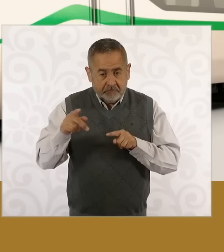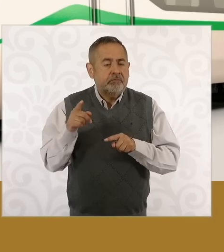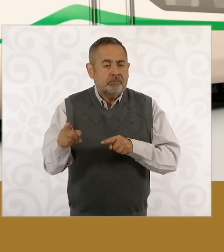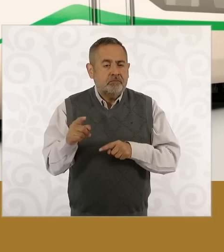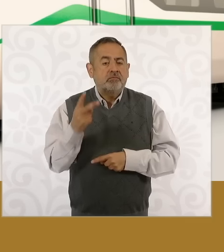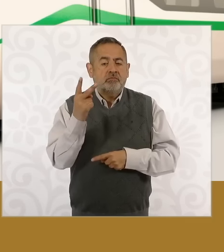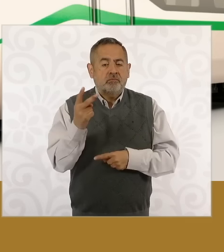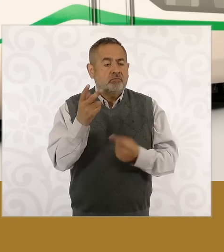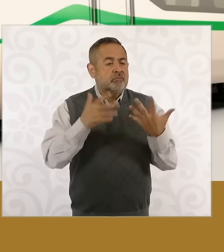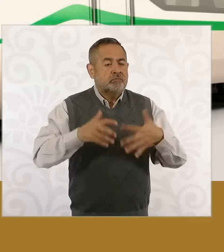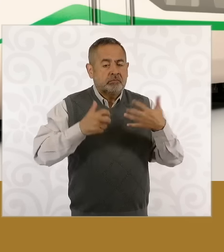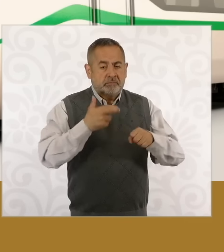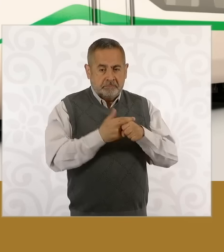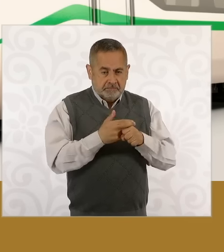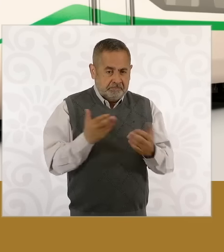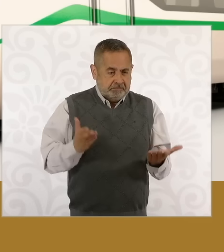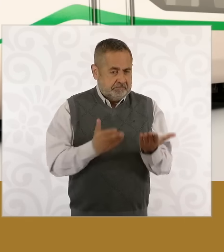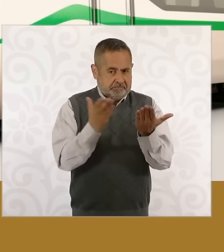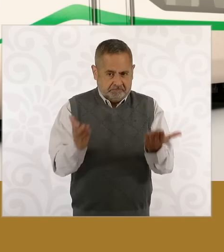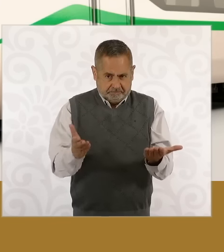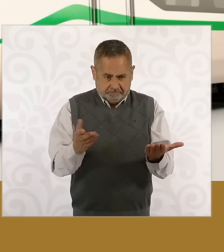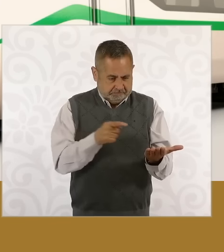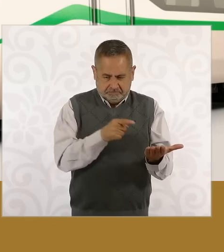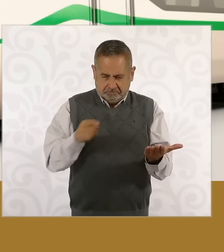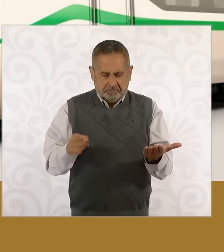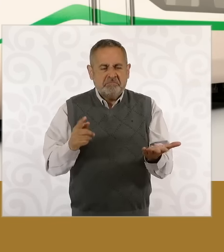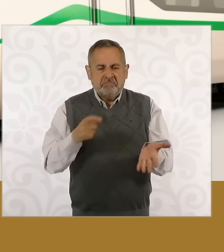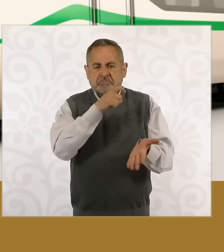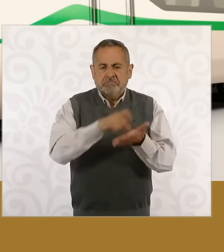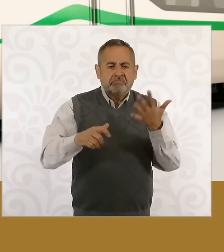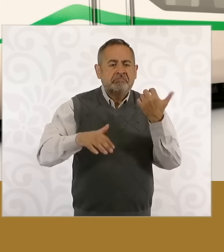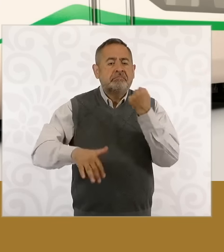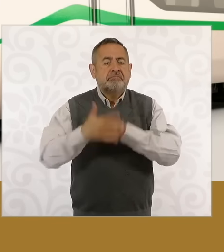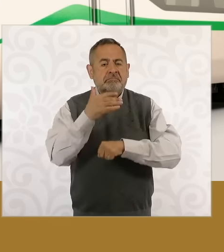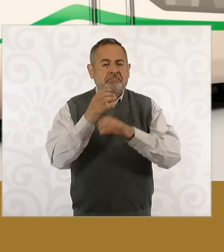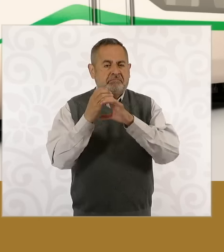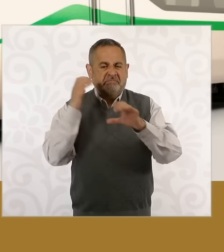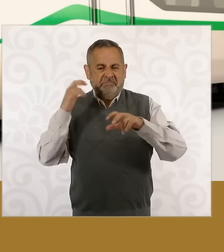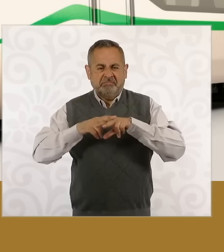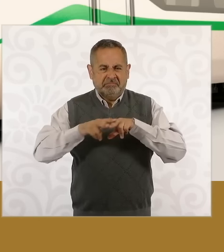empresas. Tenemos para la adquisición de 15 trenes de pasajeros con una velocidad máxima de 130 km/h